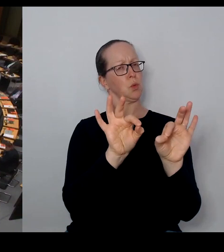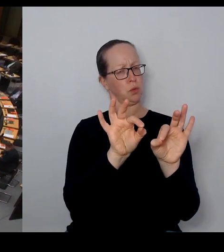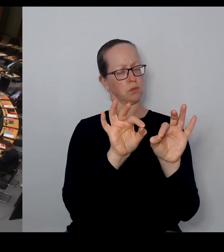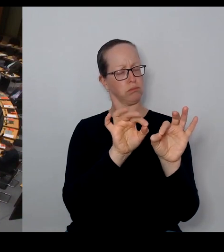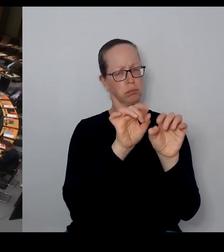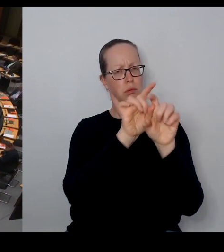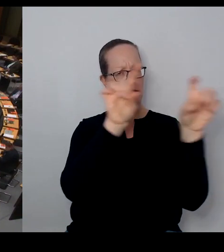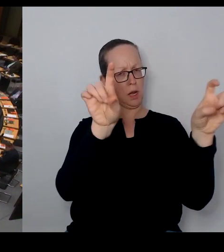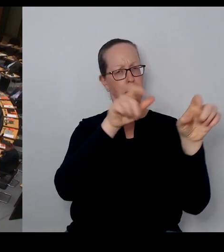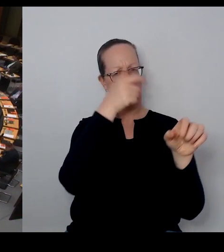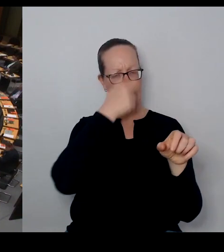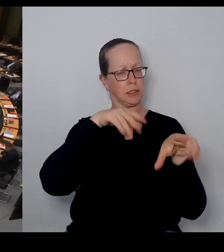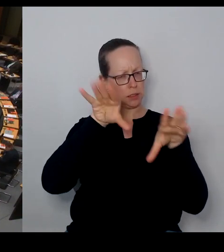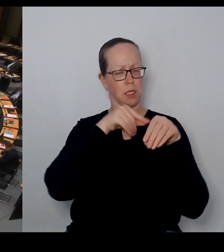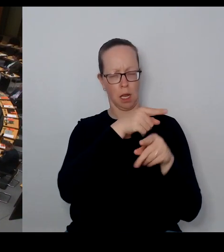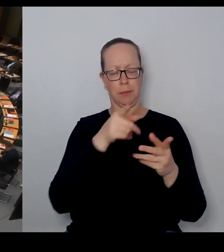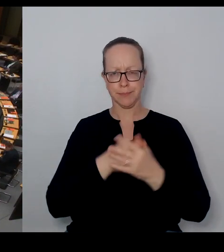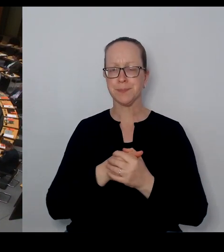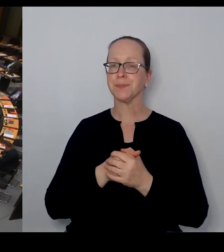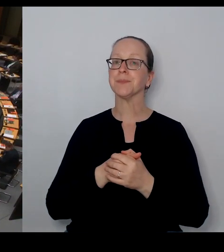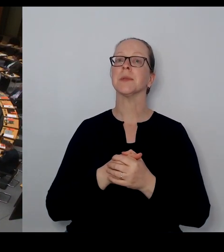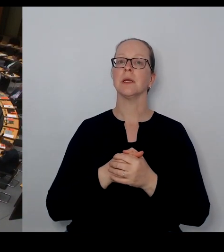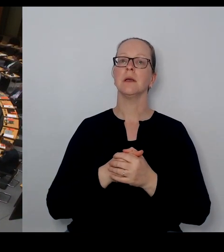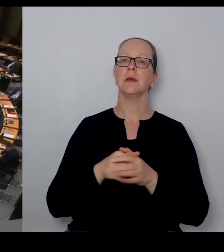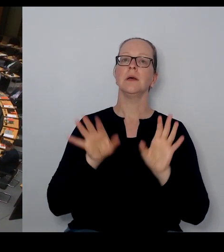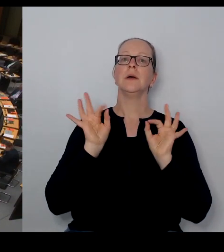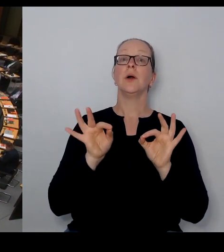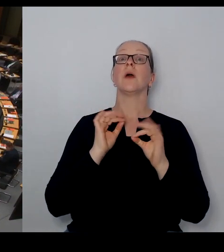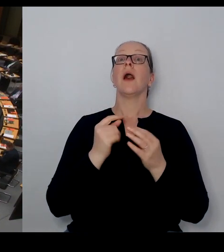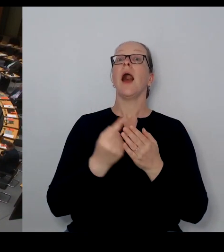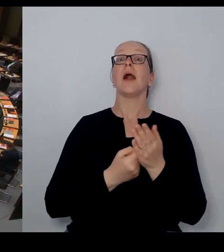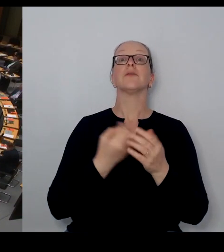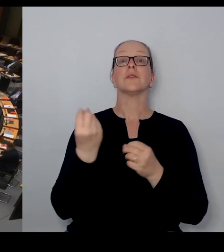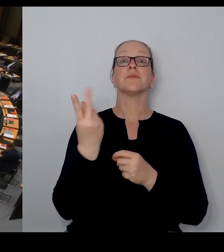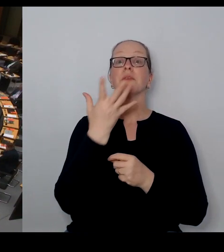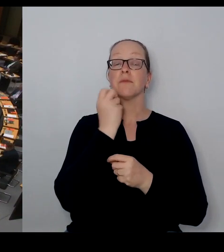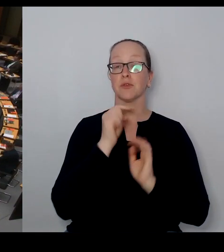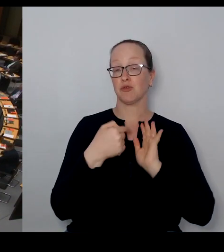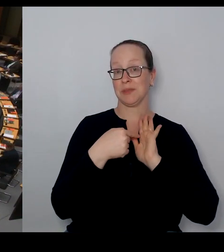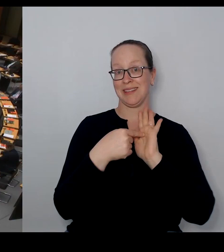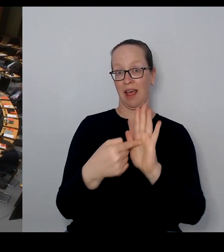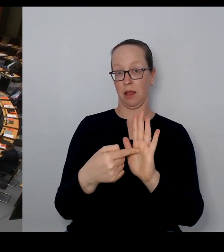glaube, da wird auch schon deutlich, dass wir eine unterschiedliche Wahrnehmung haben und dass wir auch in unterschiedlichen Welten leben.